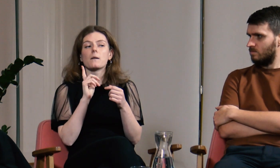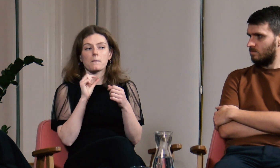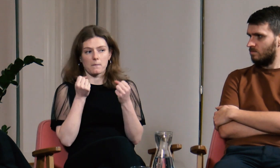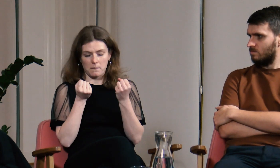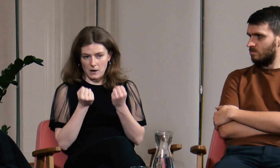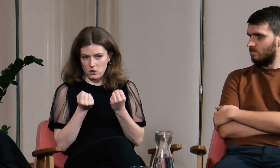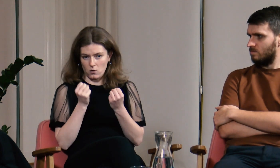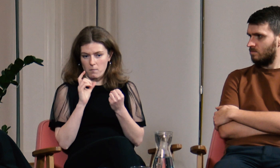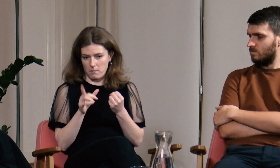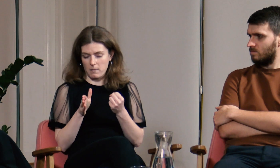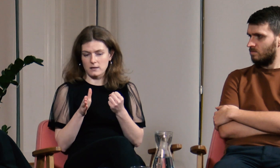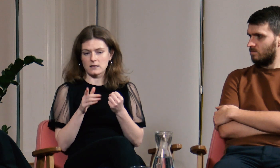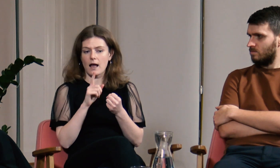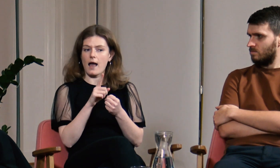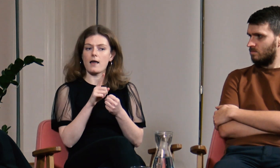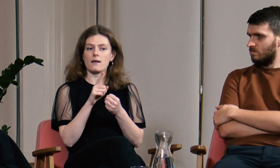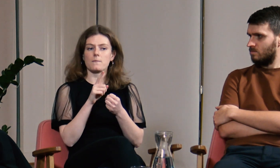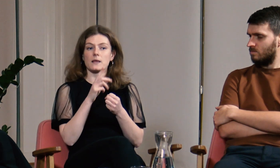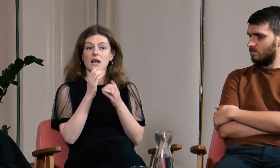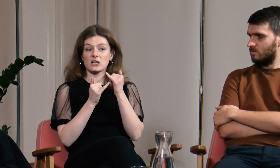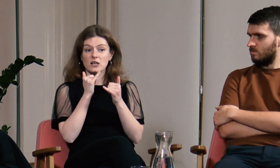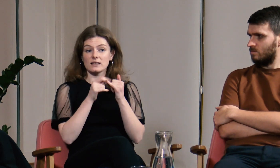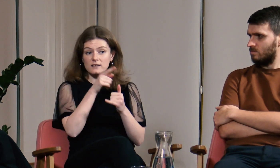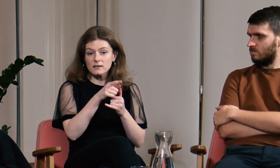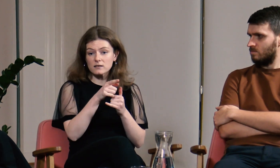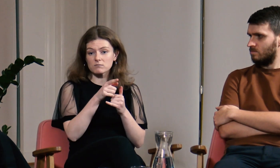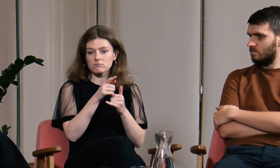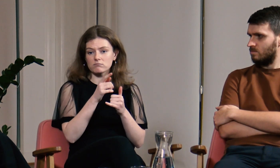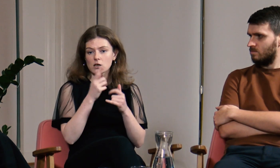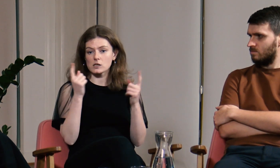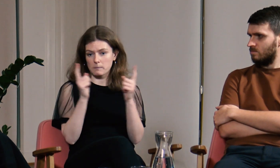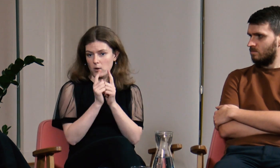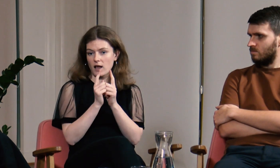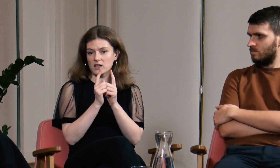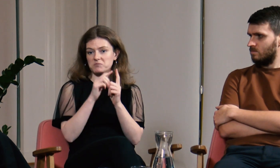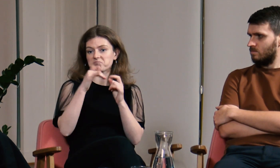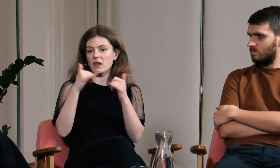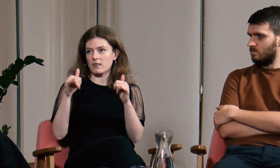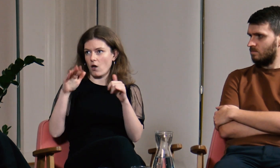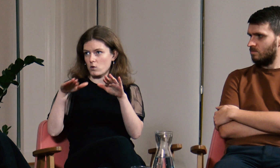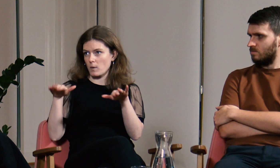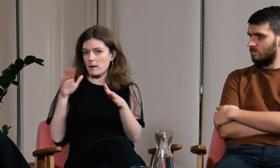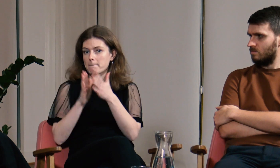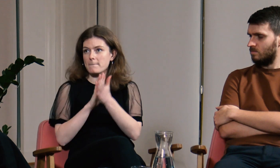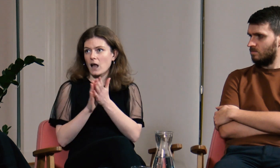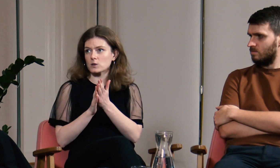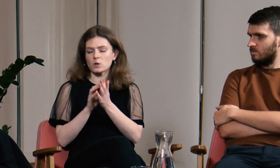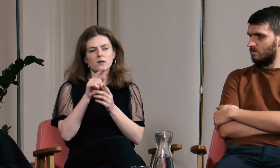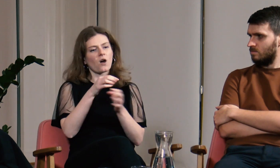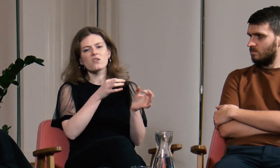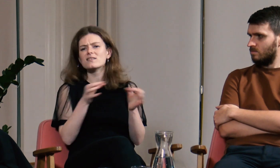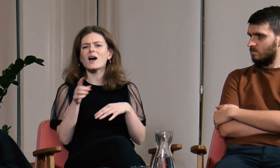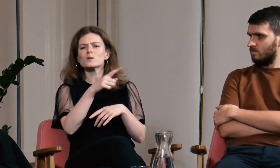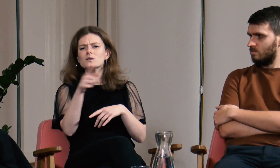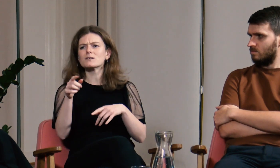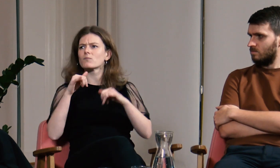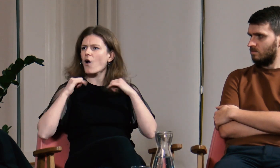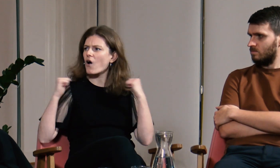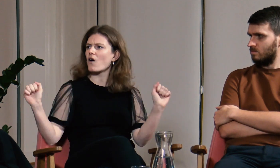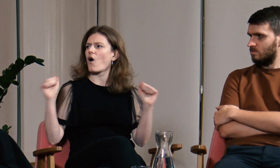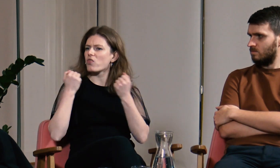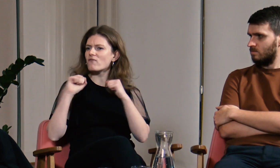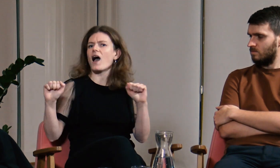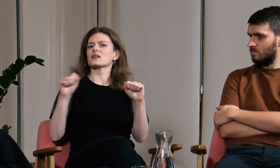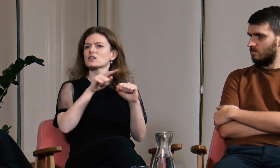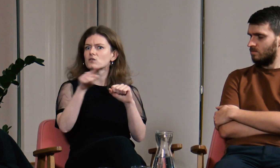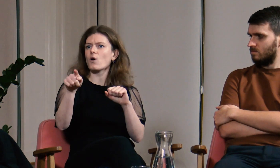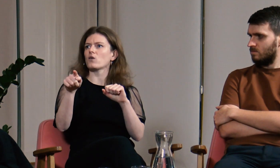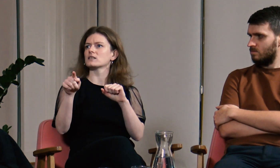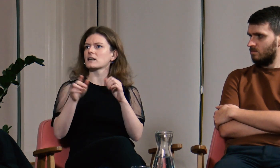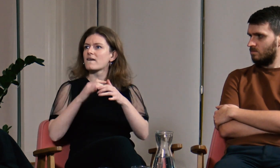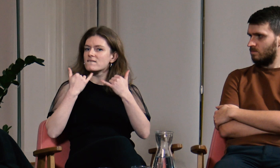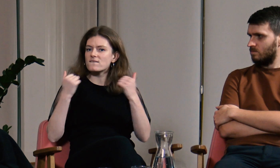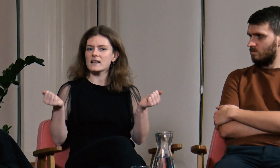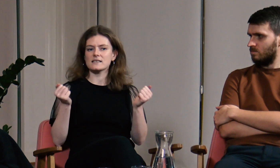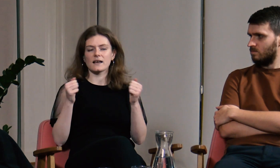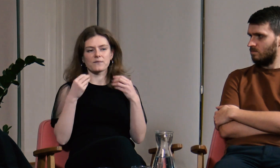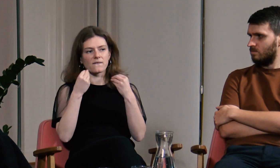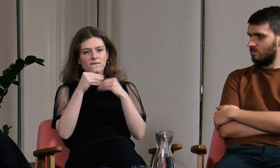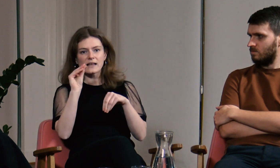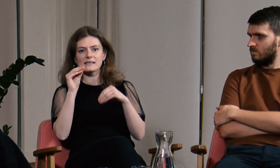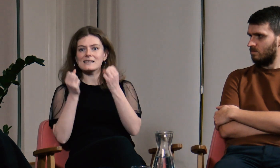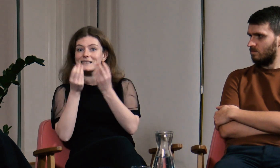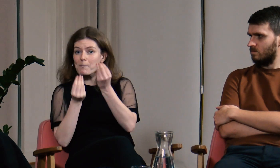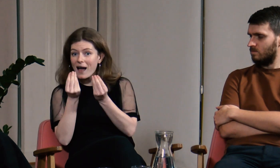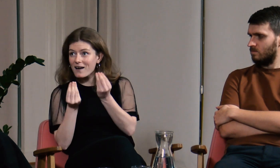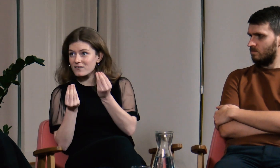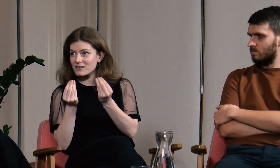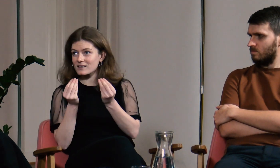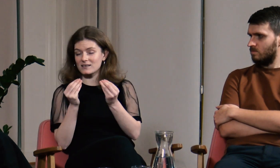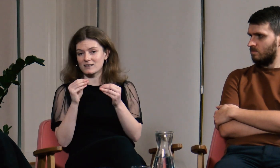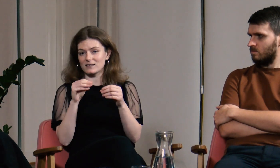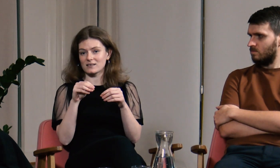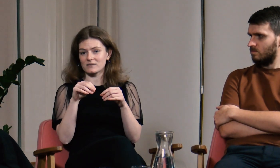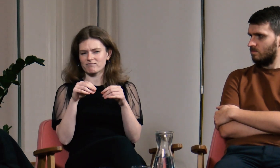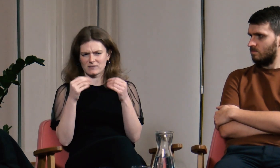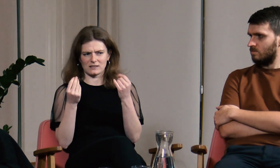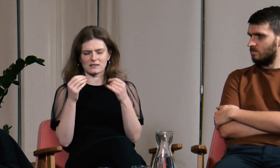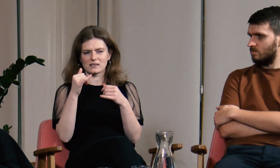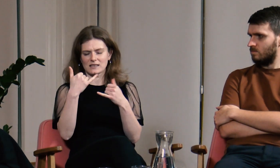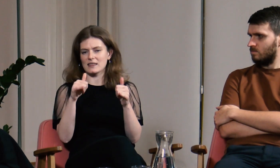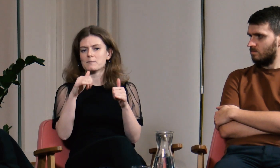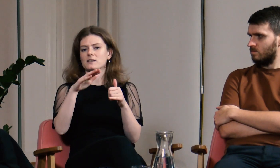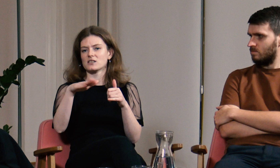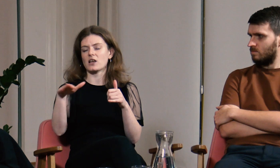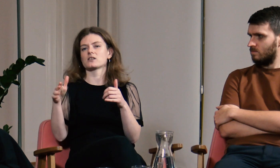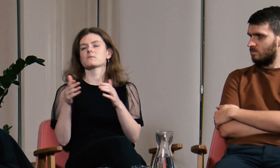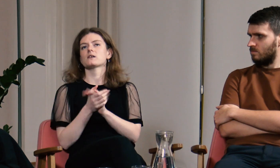Będzie ciężko, ale jak tylko spotkasz inne osoby migające od razu bądź odważna i spróbuj się z nimi pobawić.